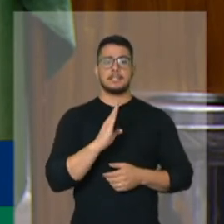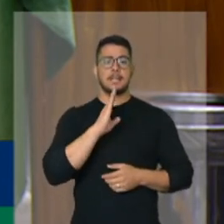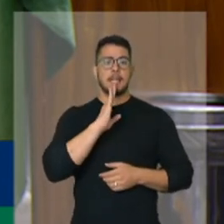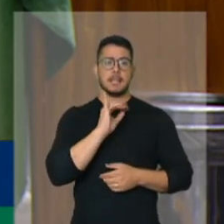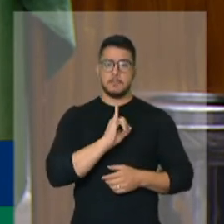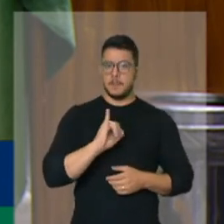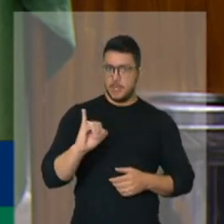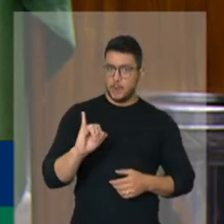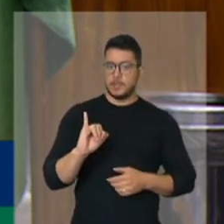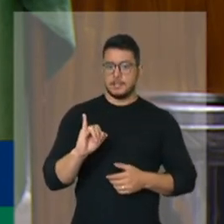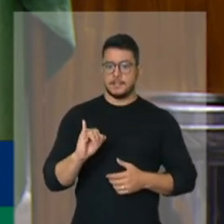BRASILEIRA DE 20% NAS CONTAS DE LUZ DE INDÚSTRIA E TAMBÉM